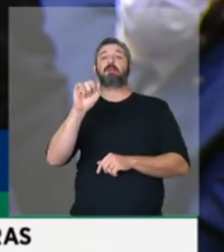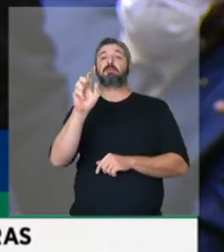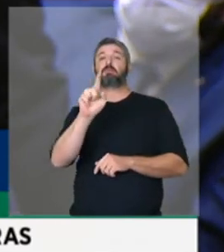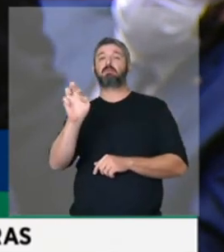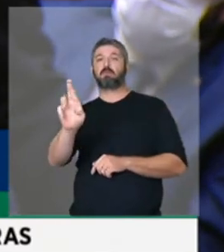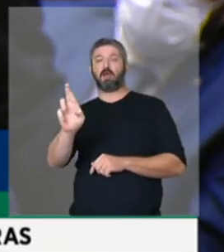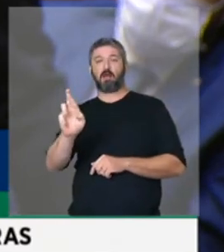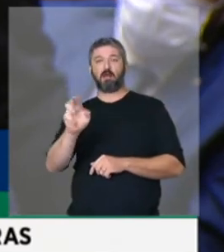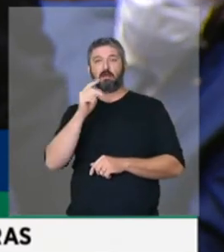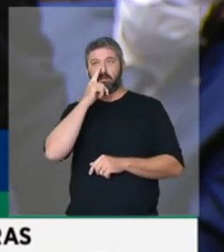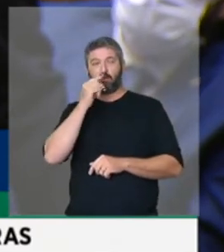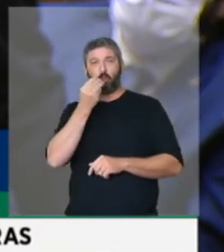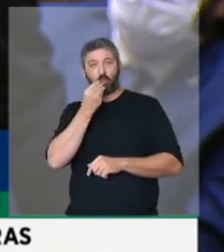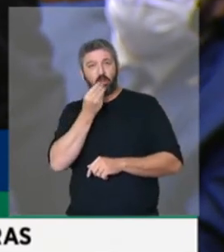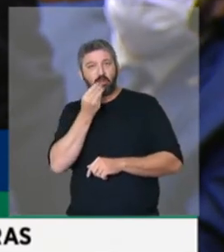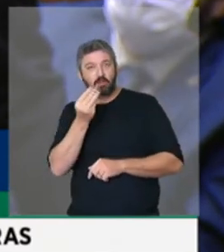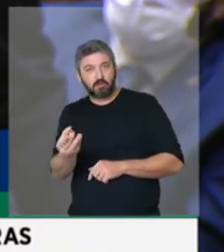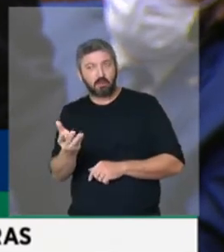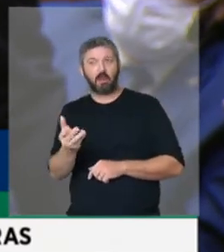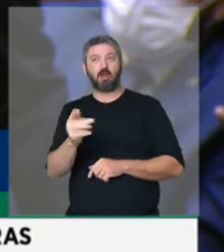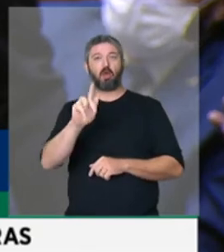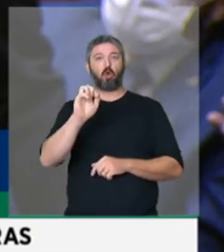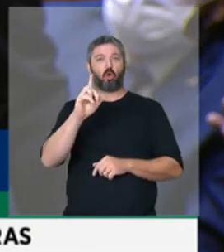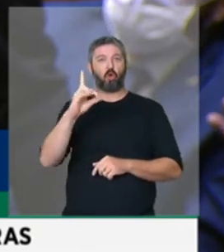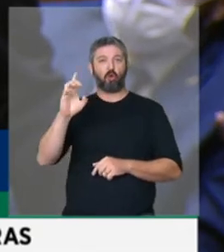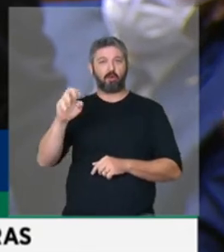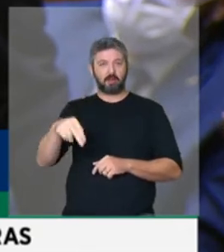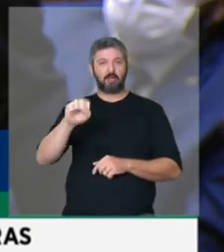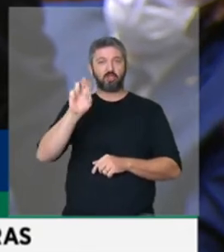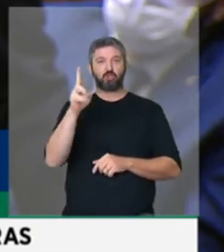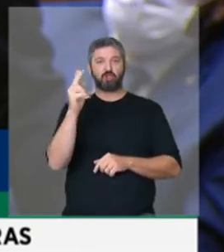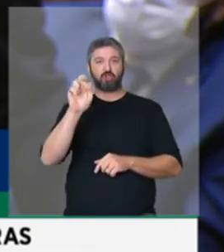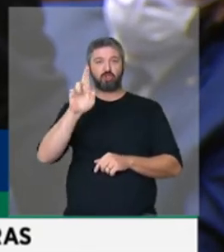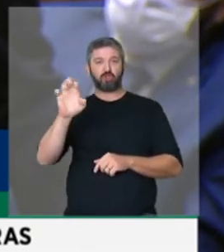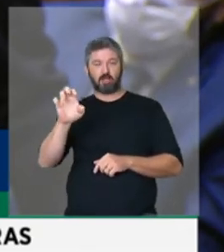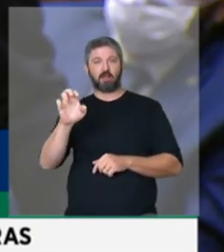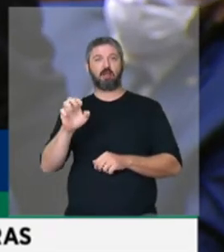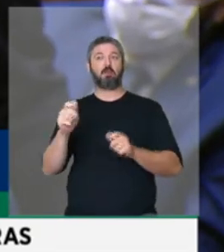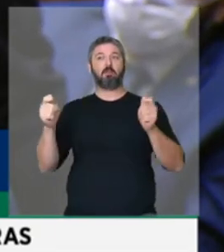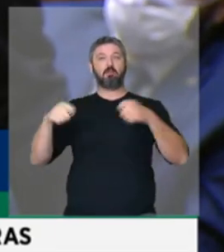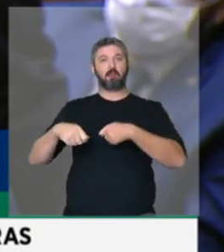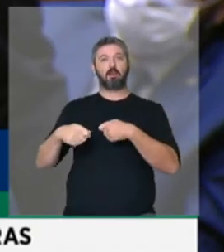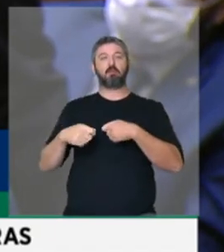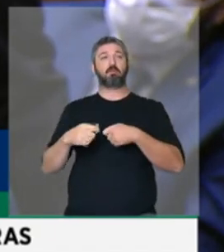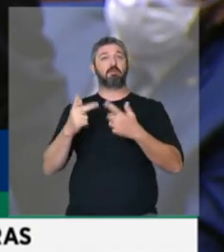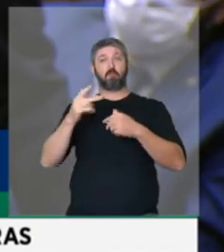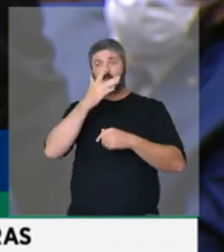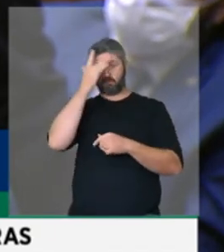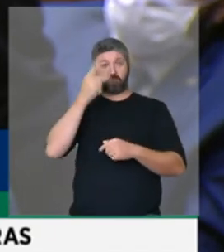QUE FOI APRESENTADO... ELA GARANTE... IMPORTANTES AVANÇOS, ESPECIALMENTE PORQUE NÓS NÃO ESTAMOS PRIVATIZANDO COMO UM TODO, ESTAMOS CAPITALIZANDO. DANDO